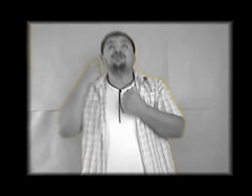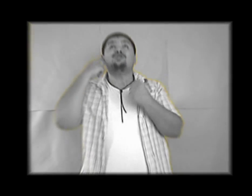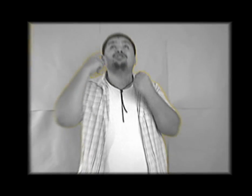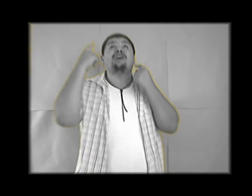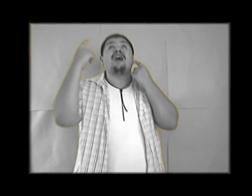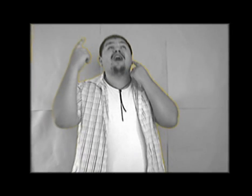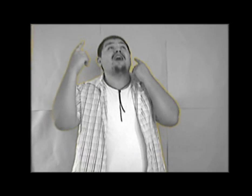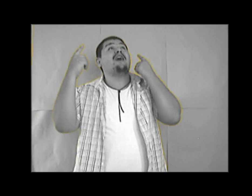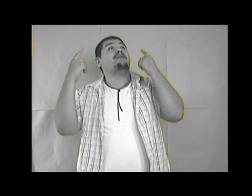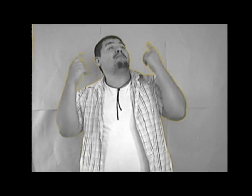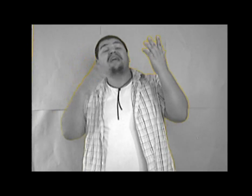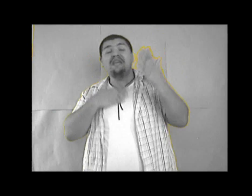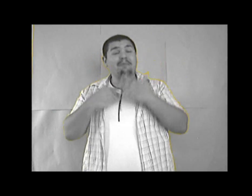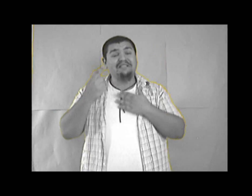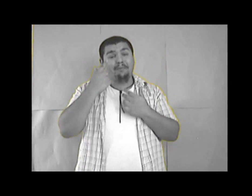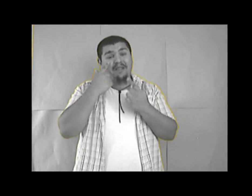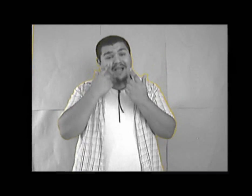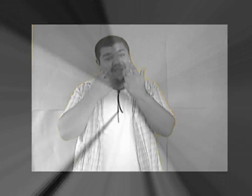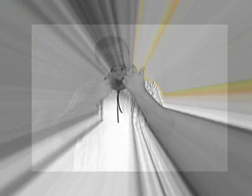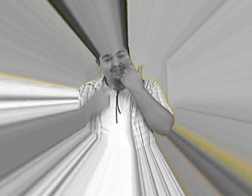слушам и ми се плаче I listen and I cry